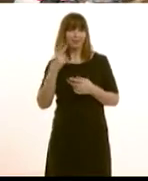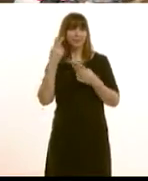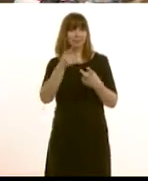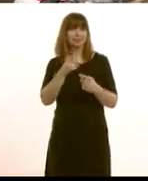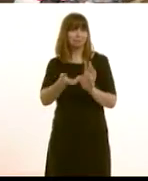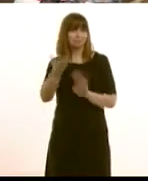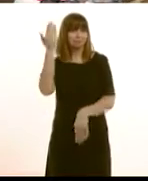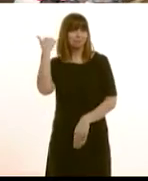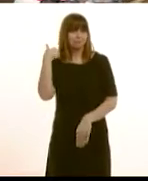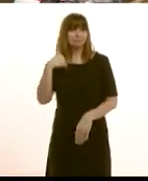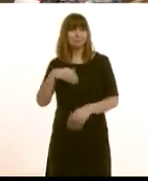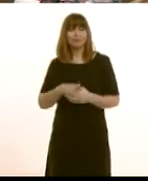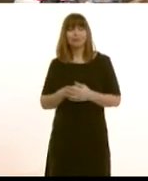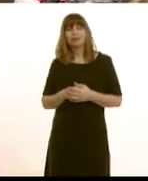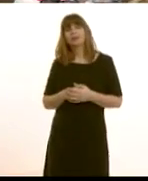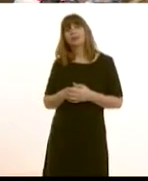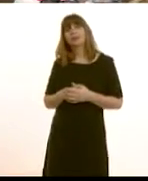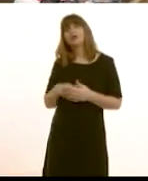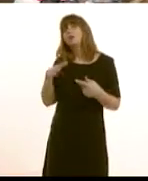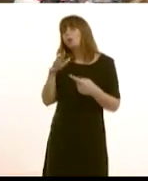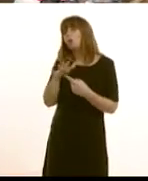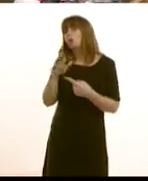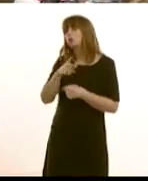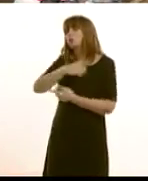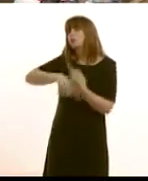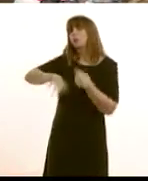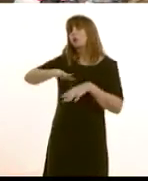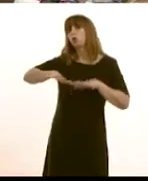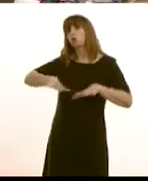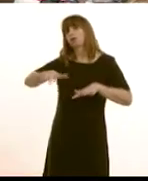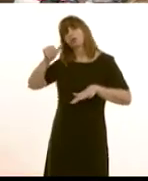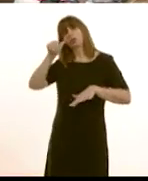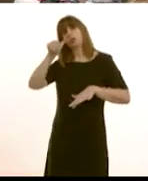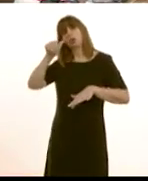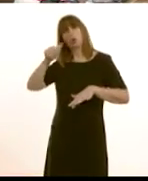ond yr etifeddiaeth ond daearyddiaeth yr ardal. Mae Mynydd Parys yn unigryw o ran beth sydd